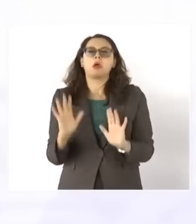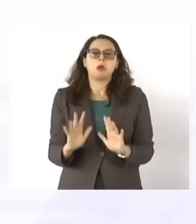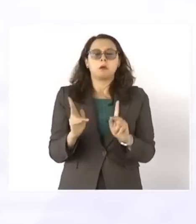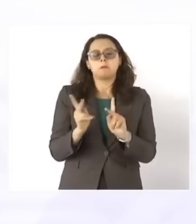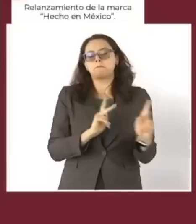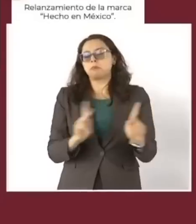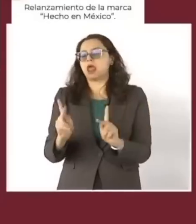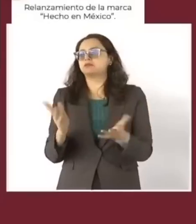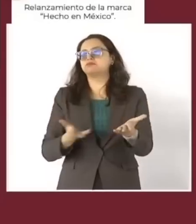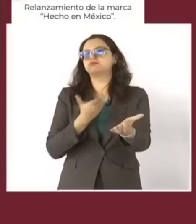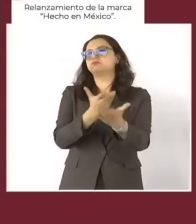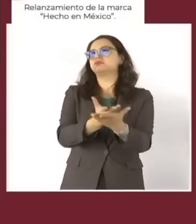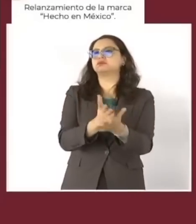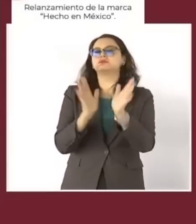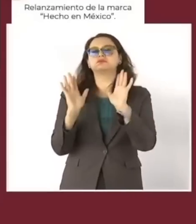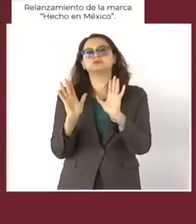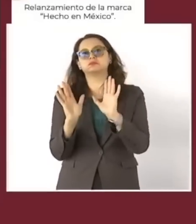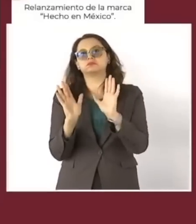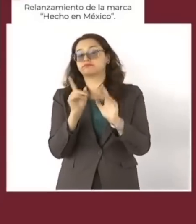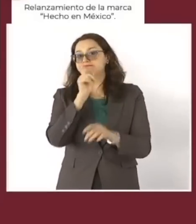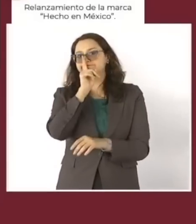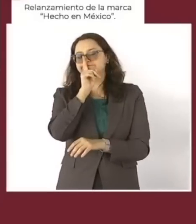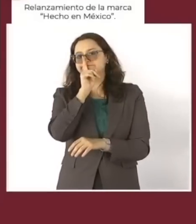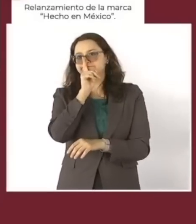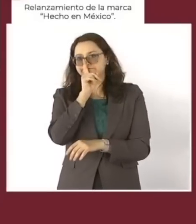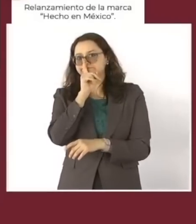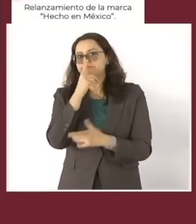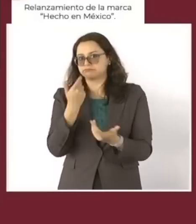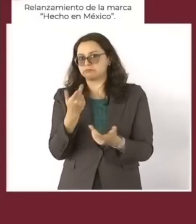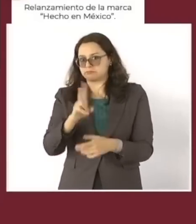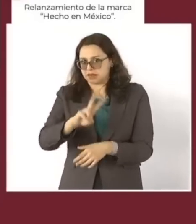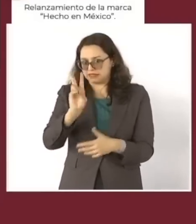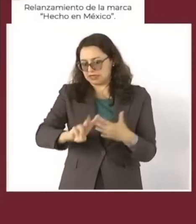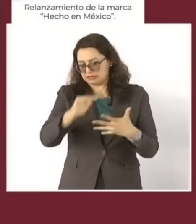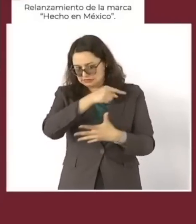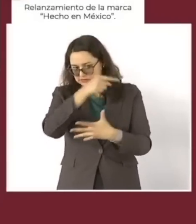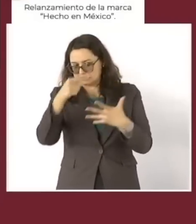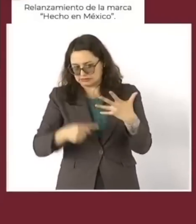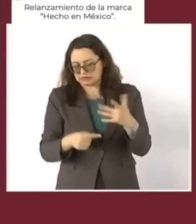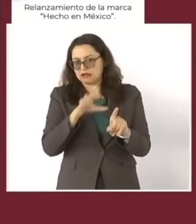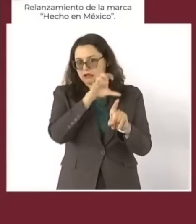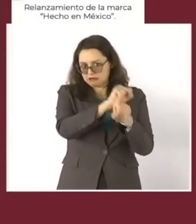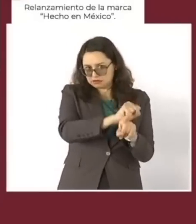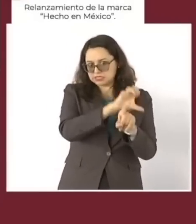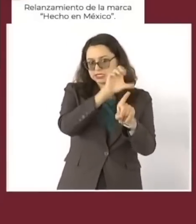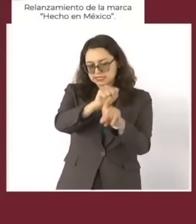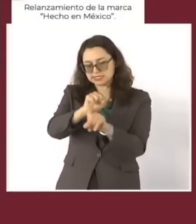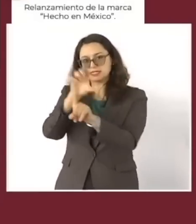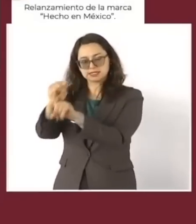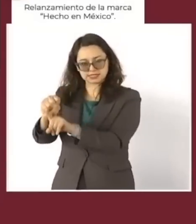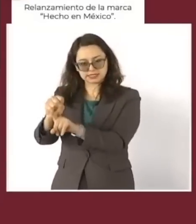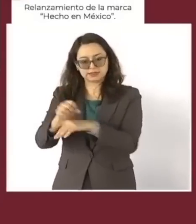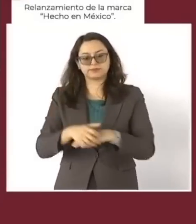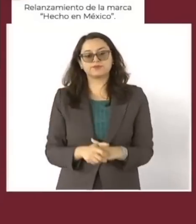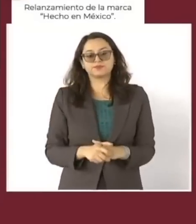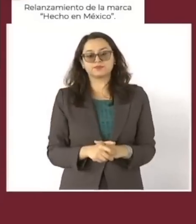sino que cada uno de nosotros sepamos A dónde queremos llegar tenemos ya un calendario para los